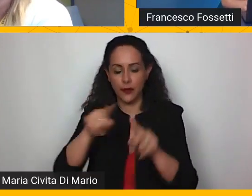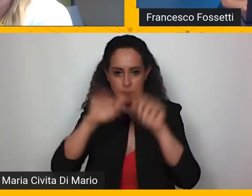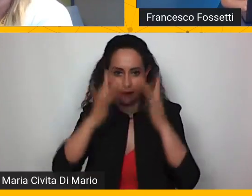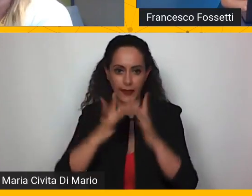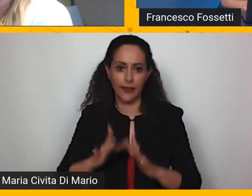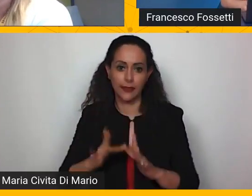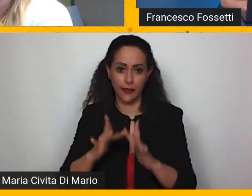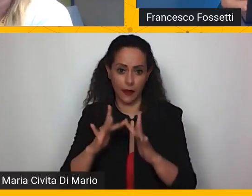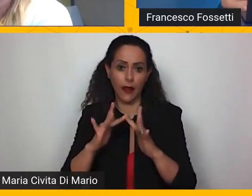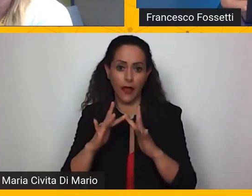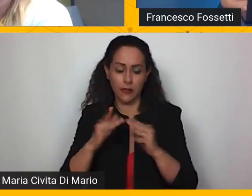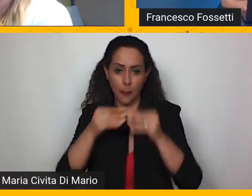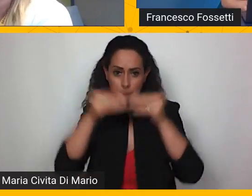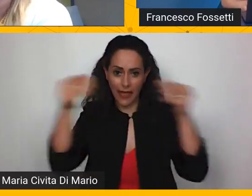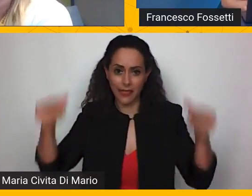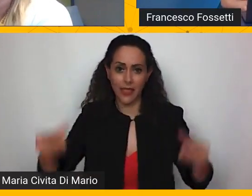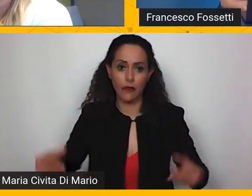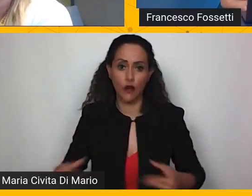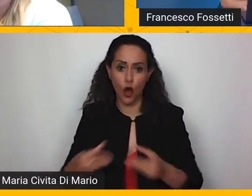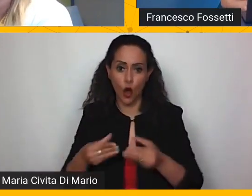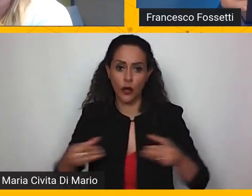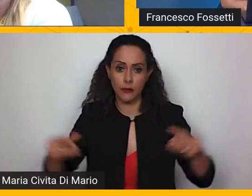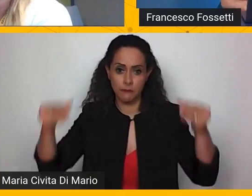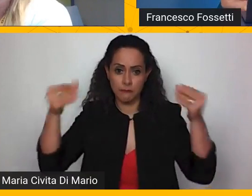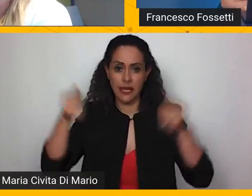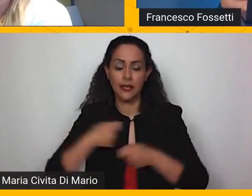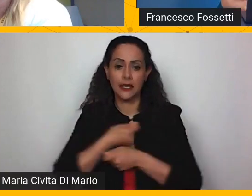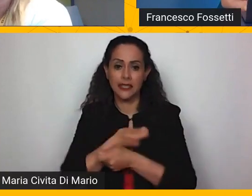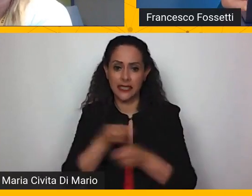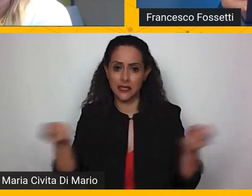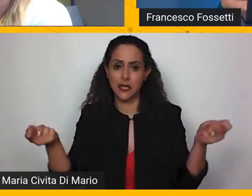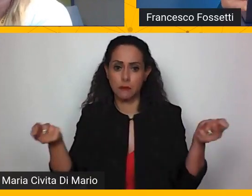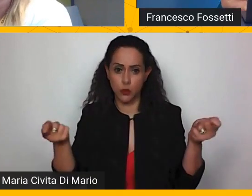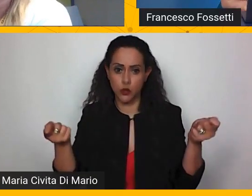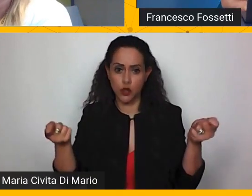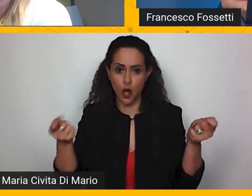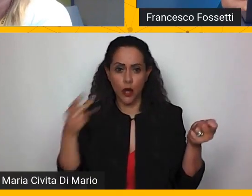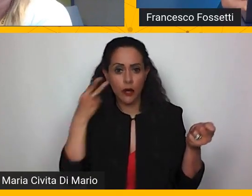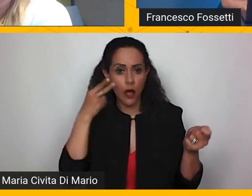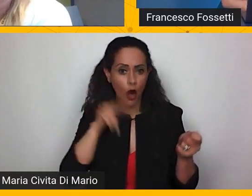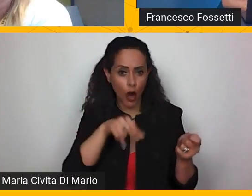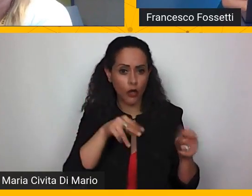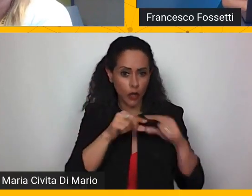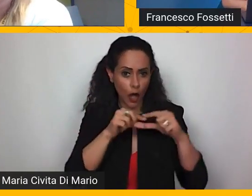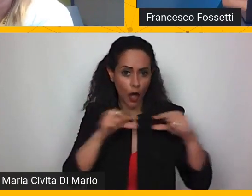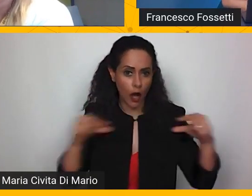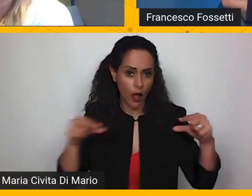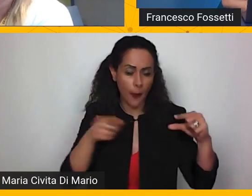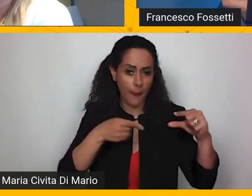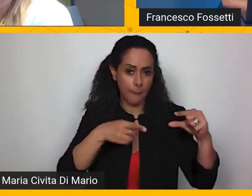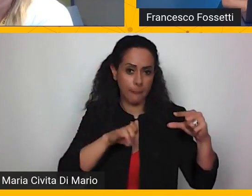all'interno delle pagine dei giochi degli store quindi delle piattaforme di distribuzione eh